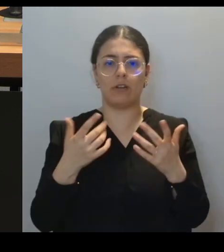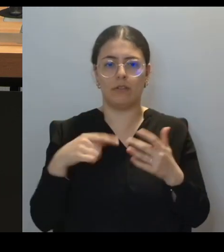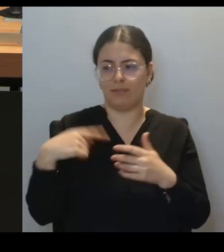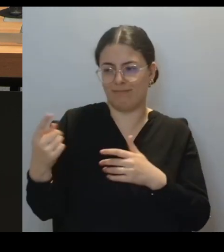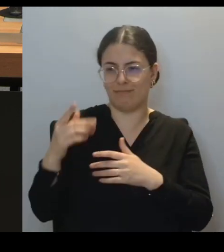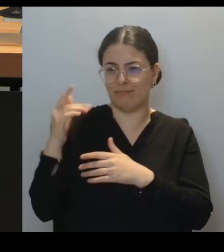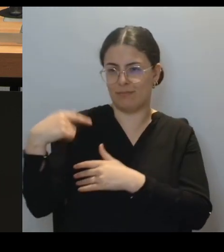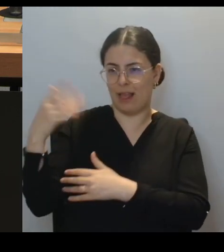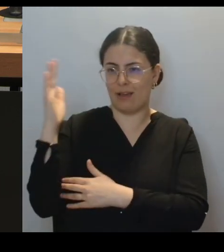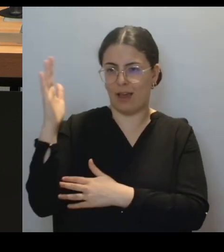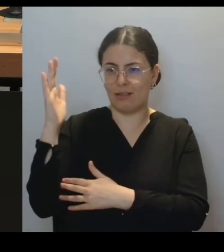immer wieder hochbringen